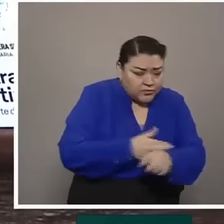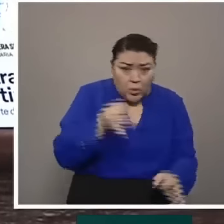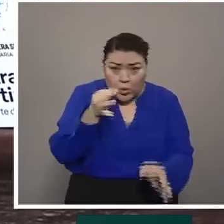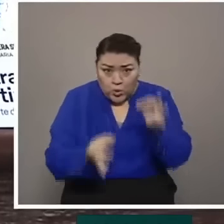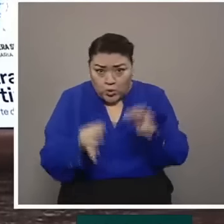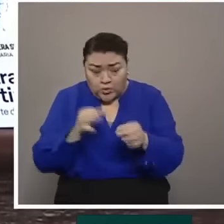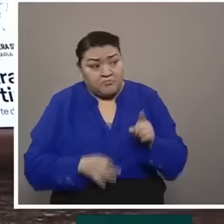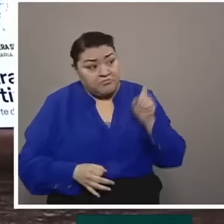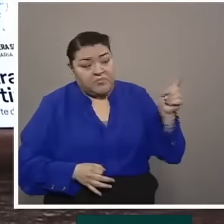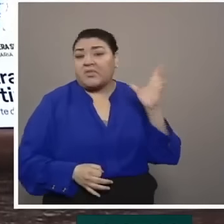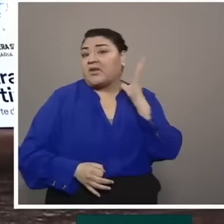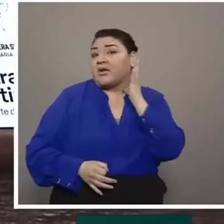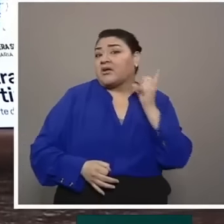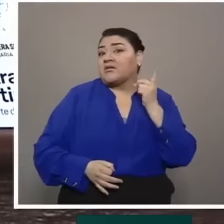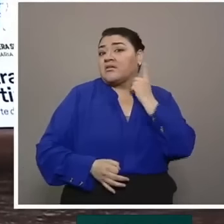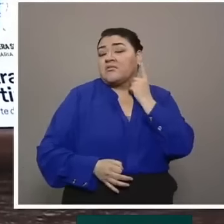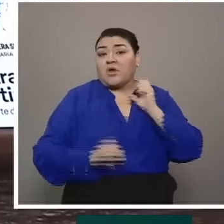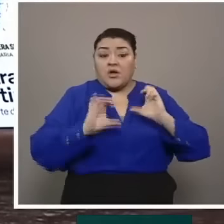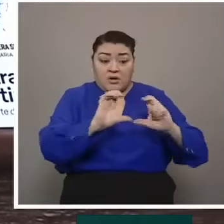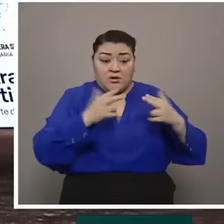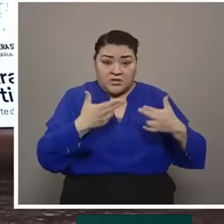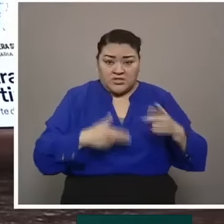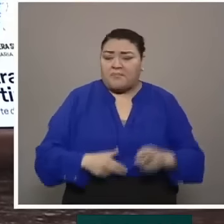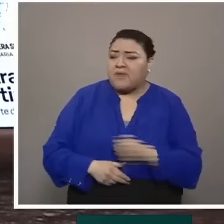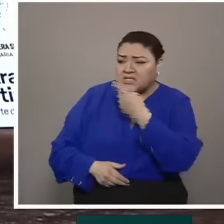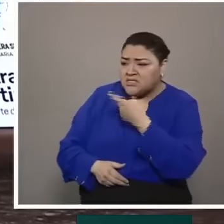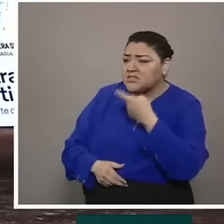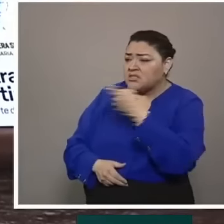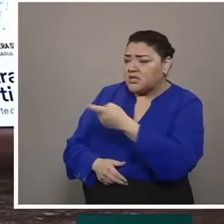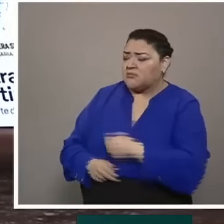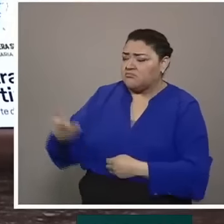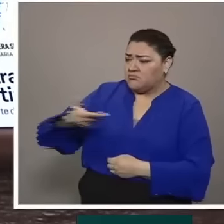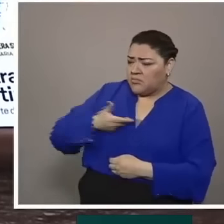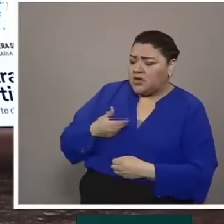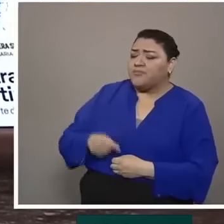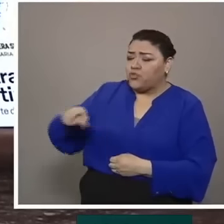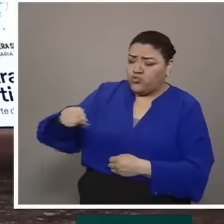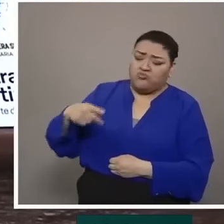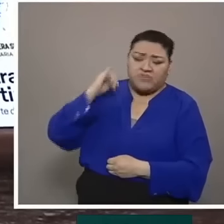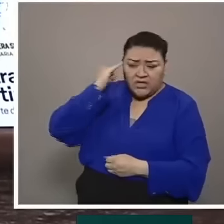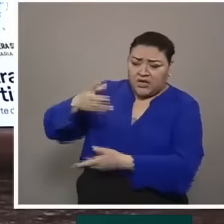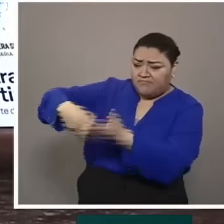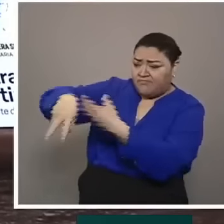estatal respondió la solicitud planteada e informó que no existía una legislación que le